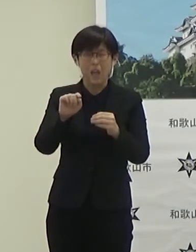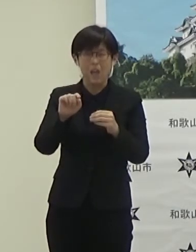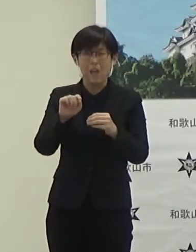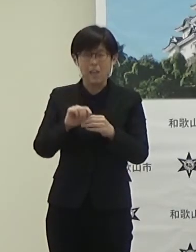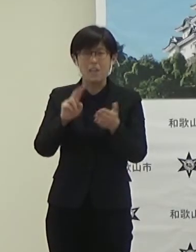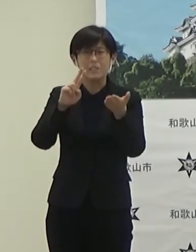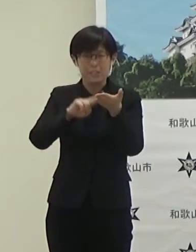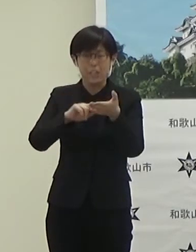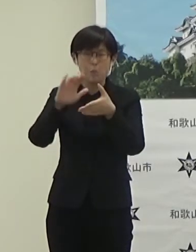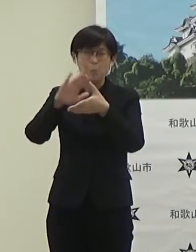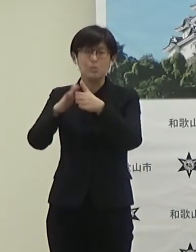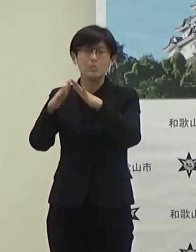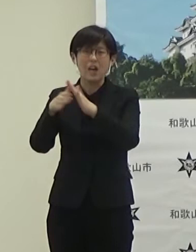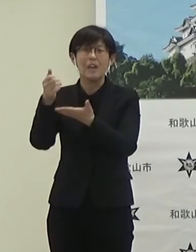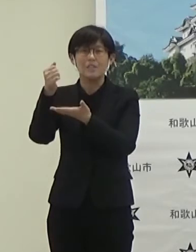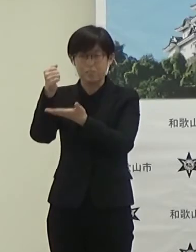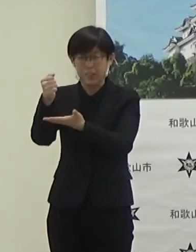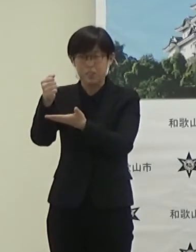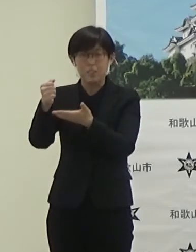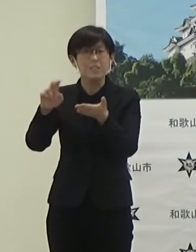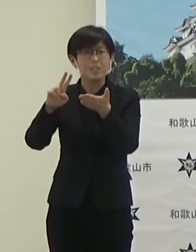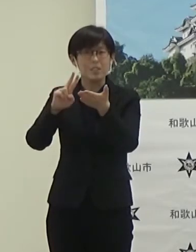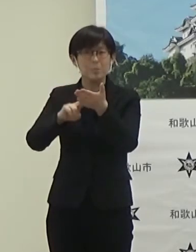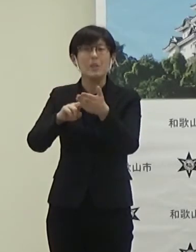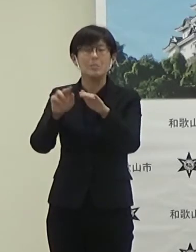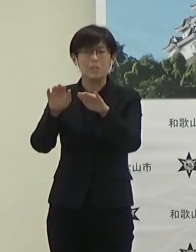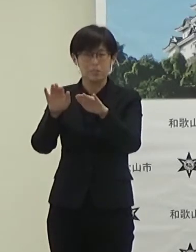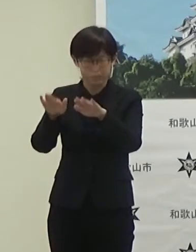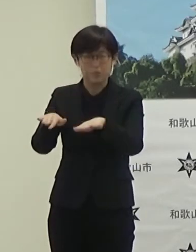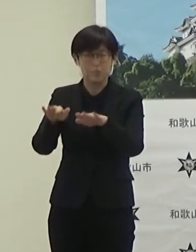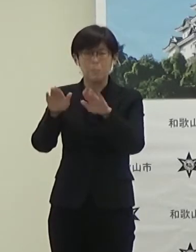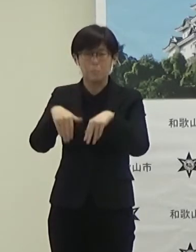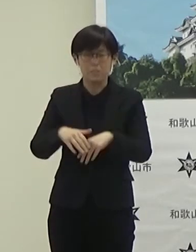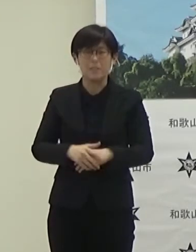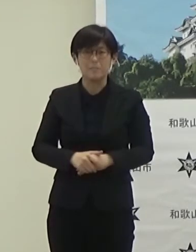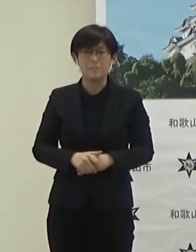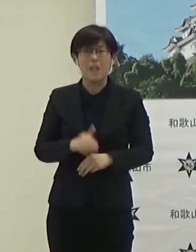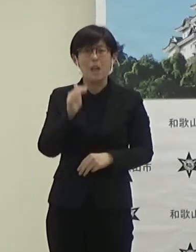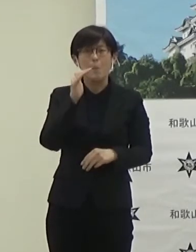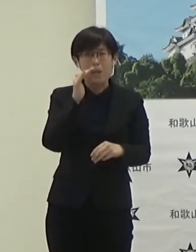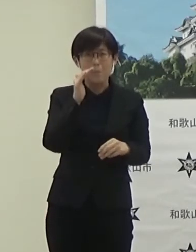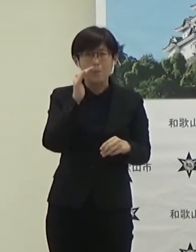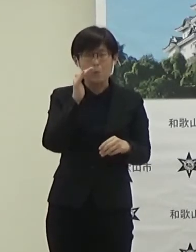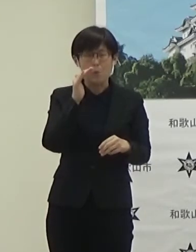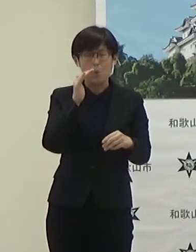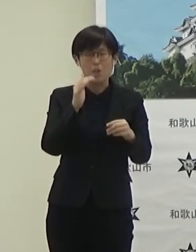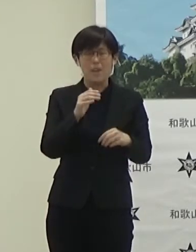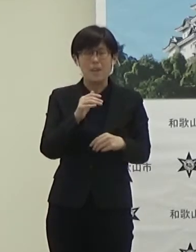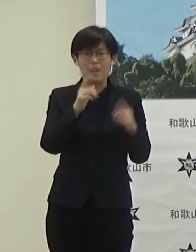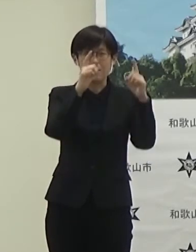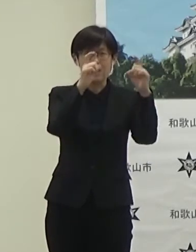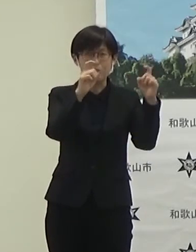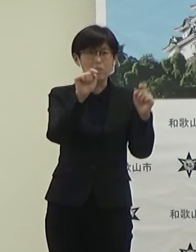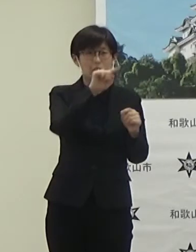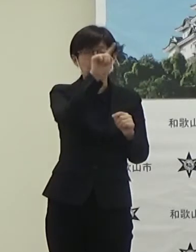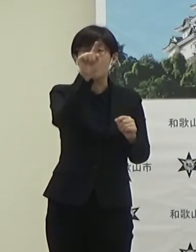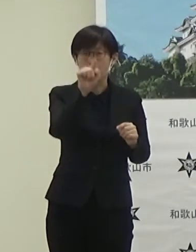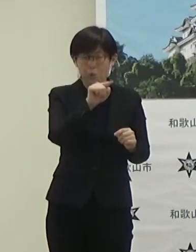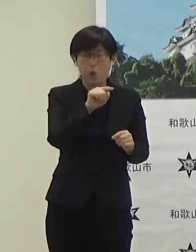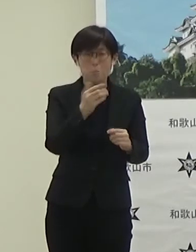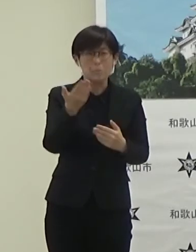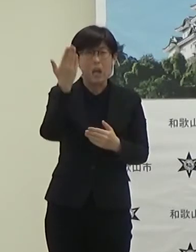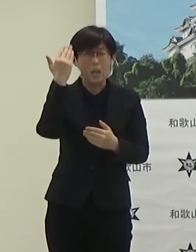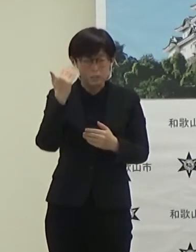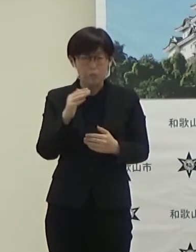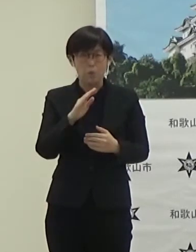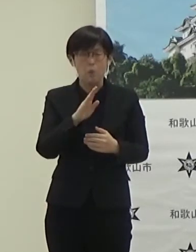指定されることになります それと和歌山城天守閣の銅鯱 次お願いします